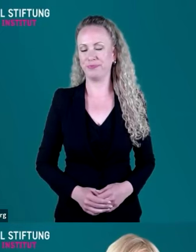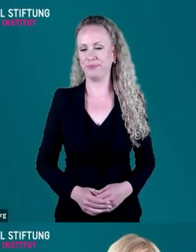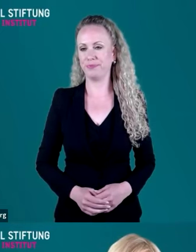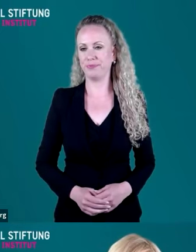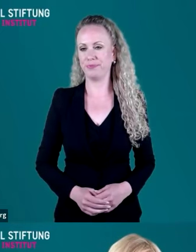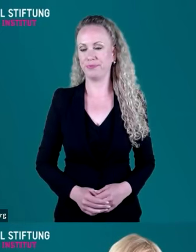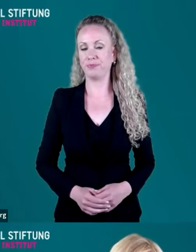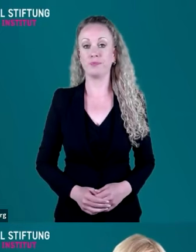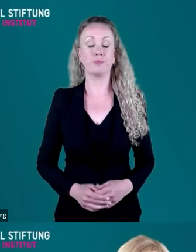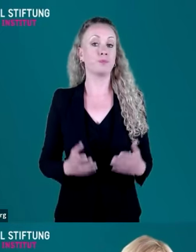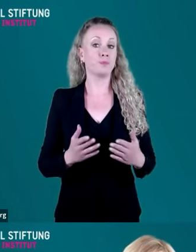So. Ich gucke nochmal.